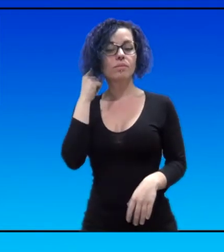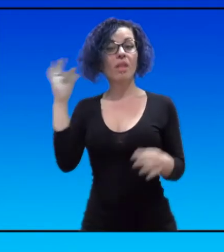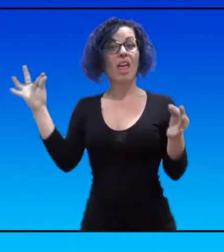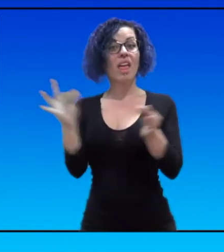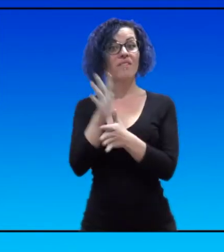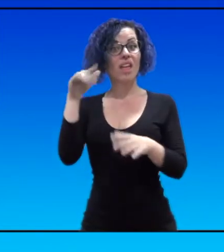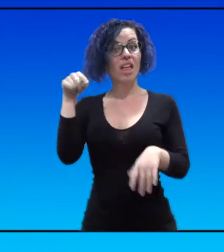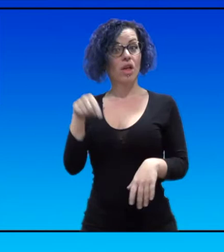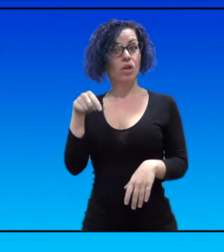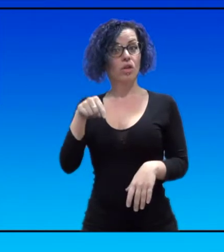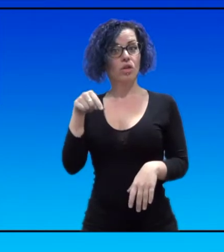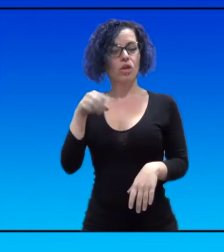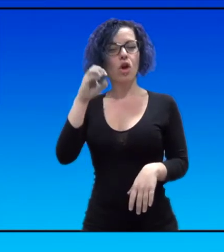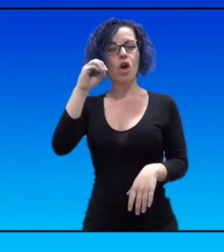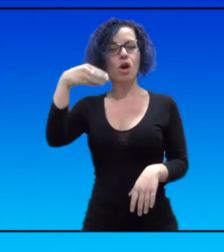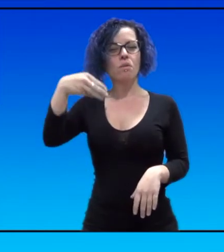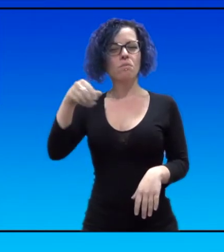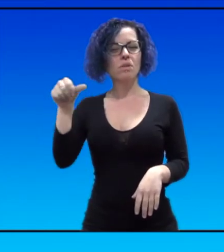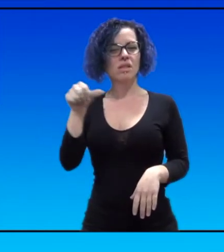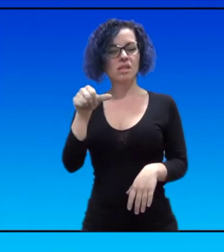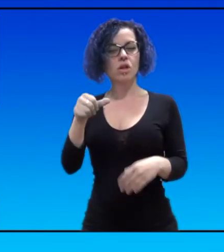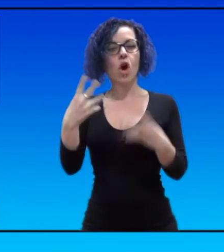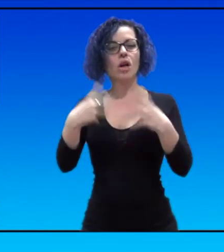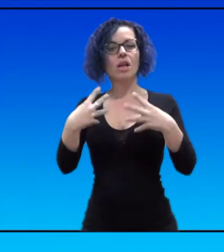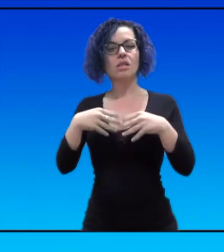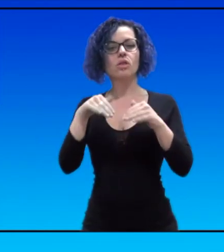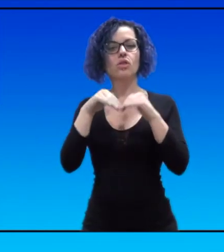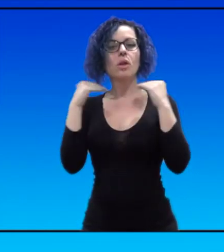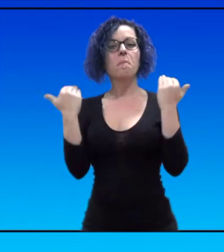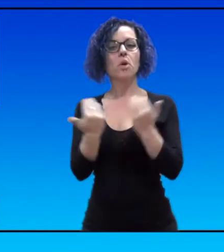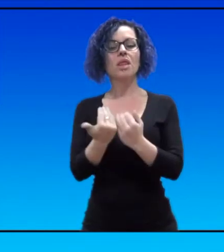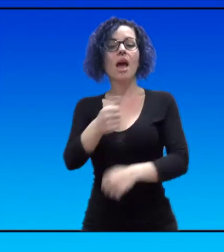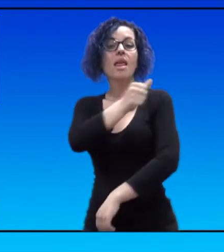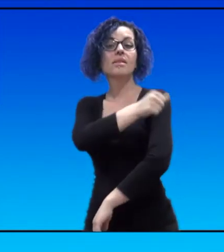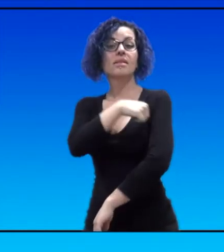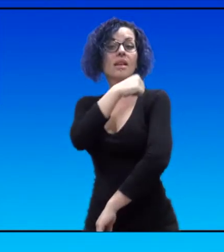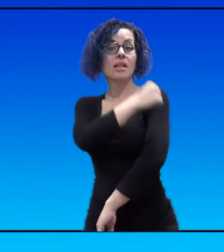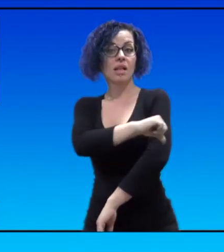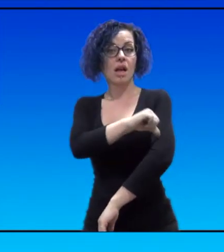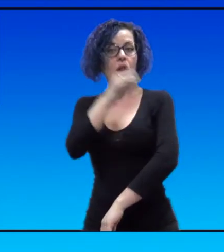L'evento, ideato dall'OMS (Organizzazione Mondiale della Sanità)